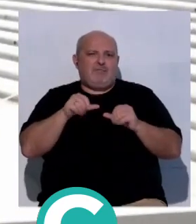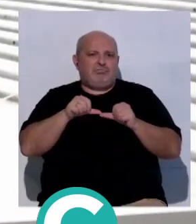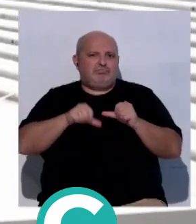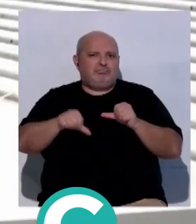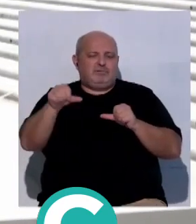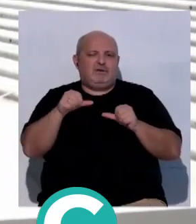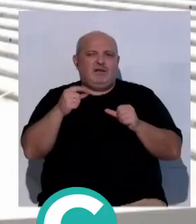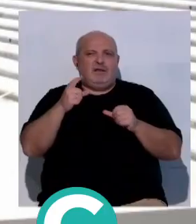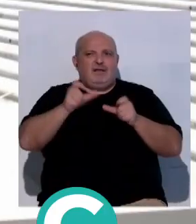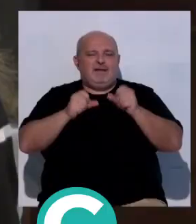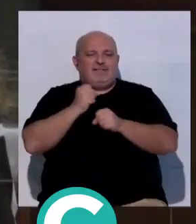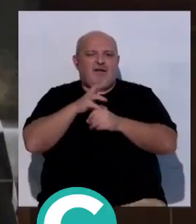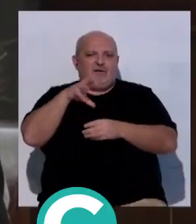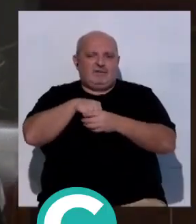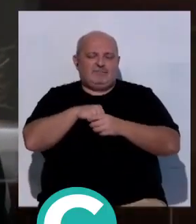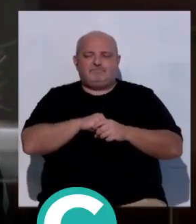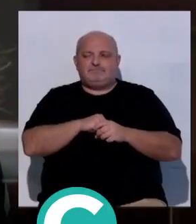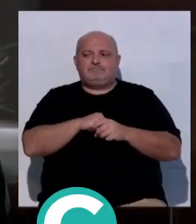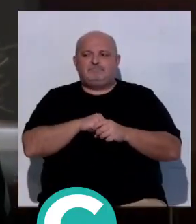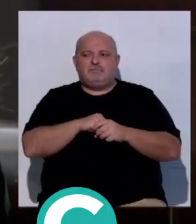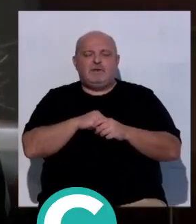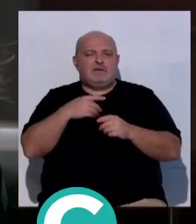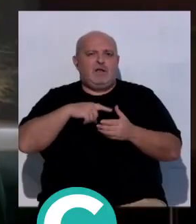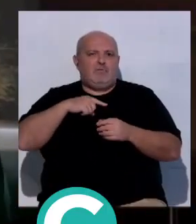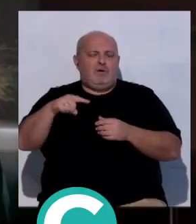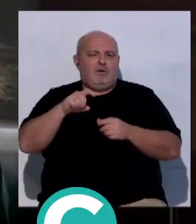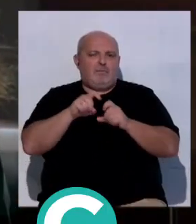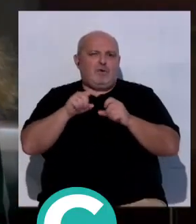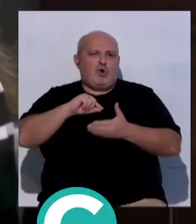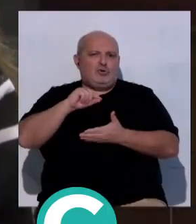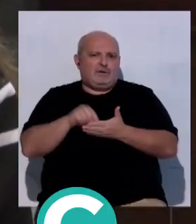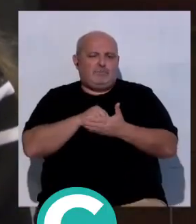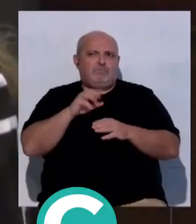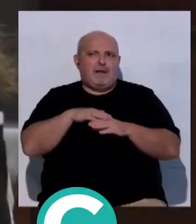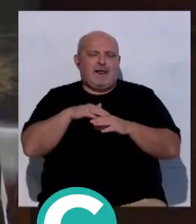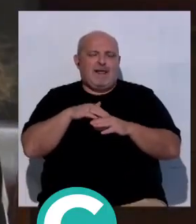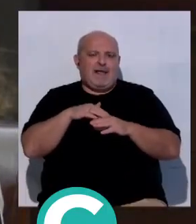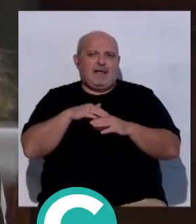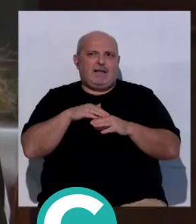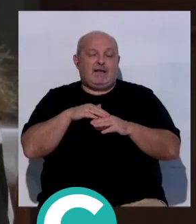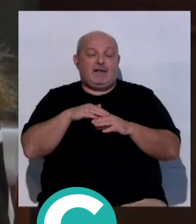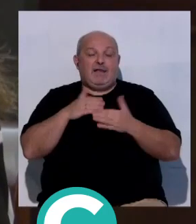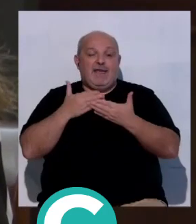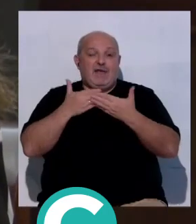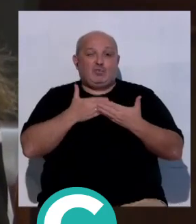y la del personal se se se ha licitado también un contrato para que se ese estudio de lo que